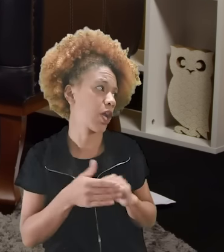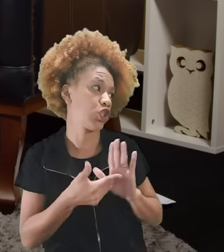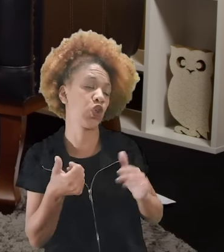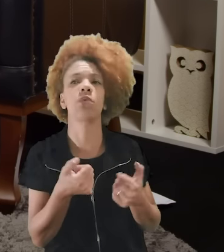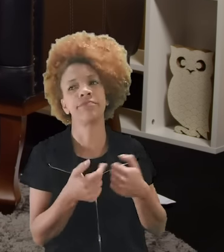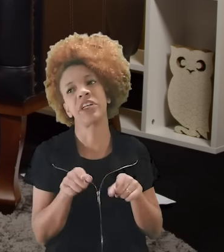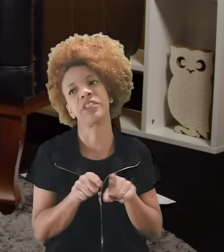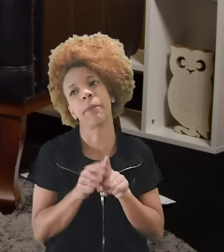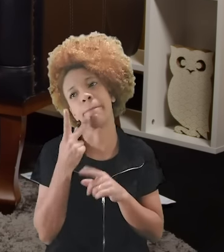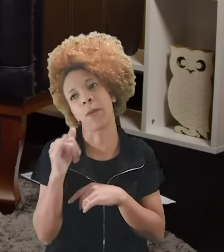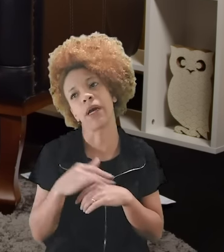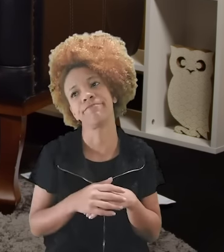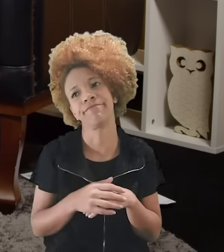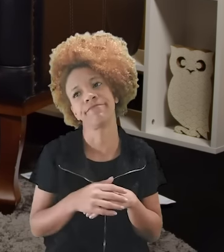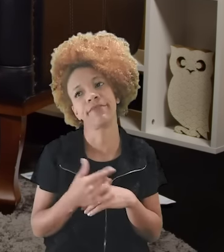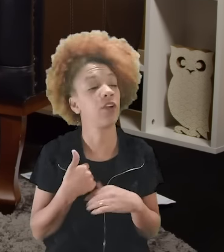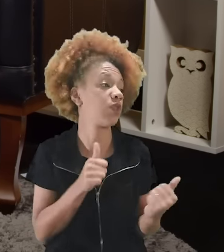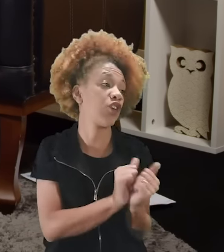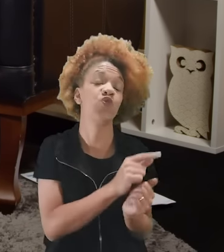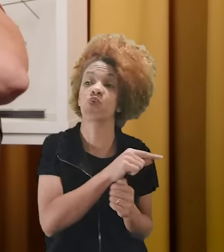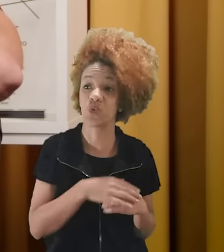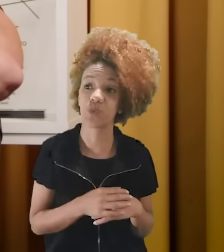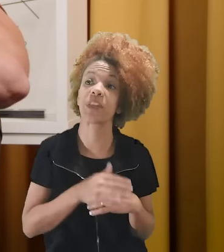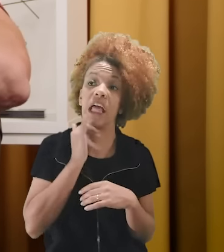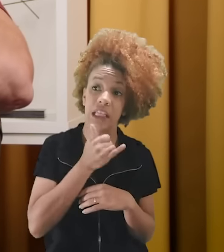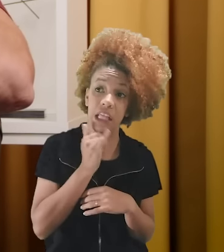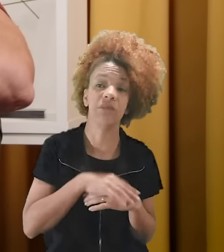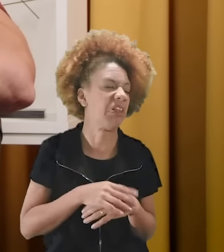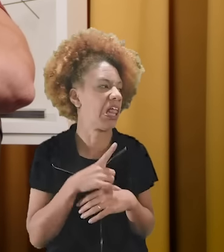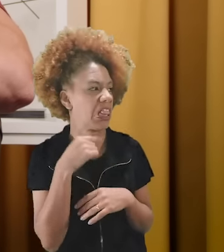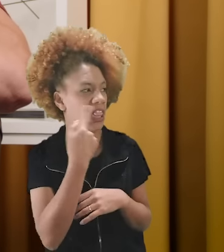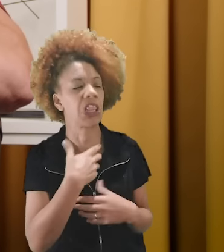videogame é meu pai também era para eu ser era para eu estar com ela hoje narrando pelo mundo